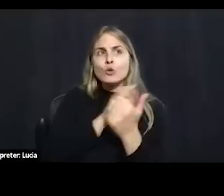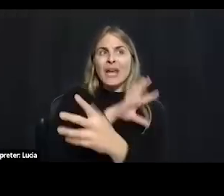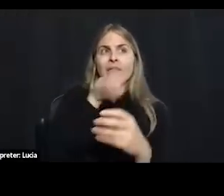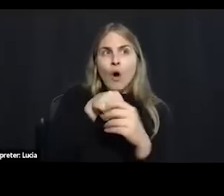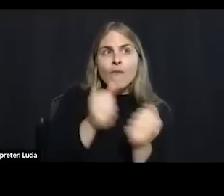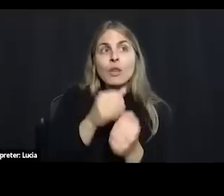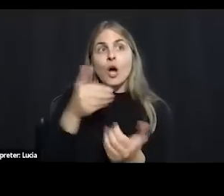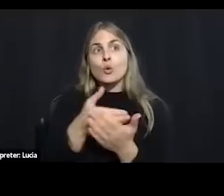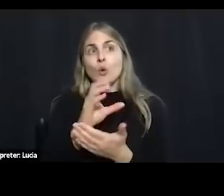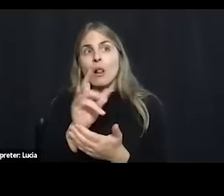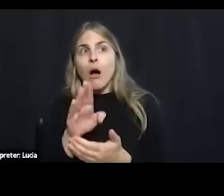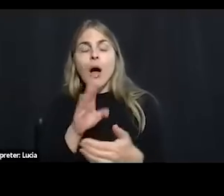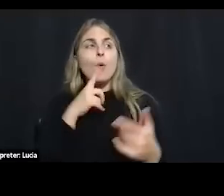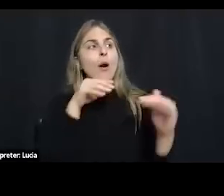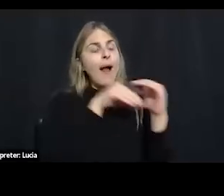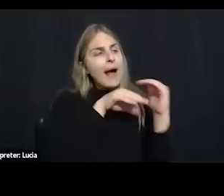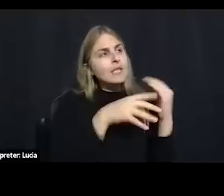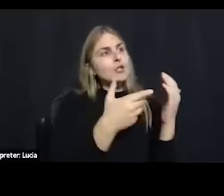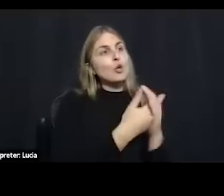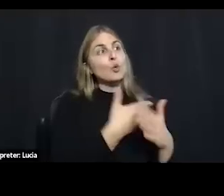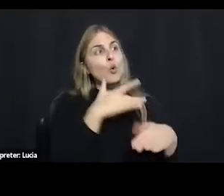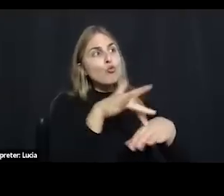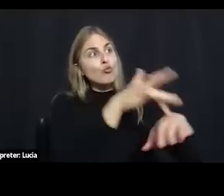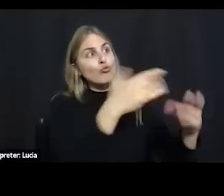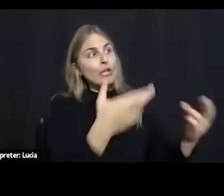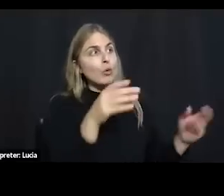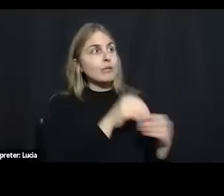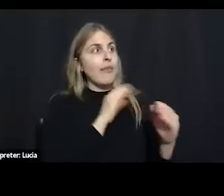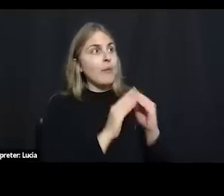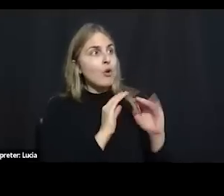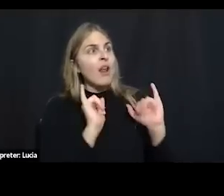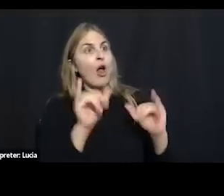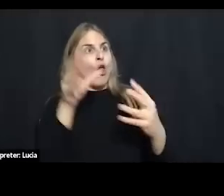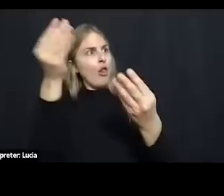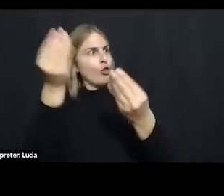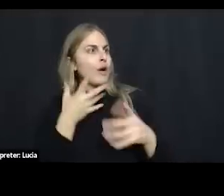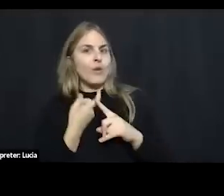o acceder a un nuevo recurso en su comunidad de alguien en la tienda de comestibles o de un farmacéutico.